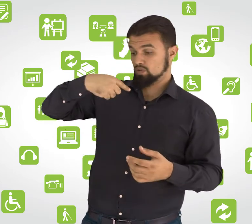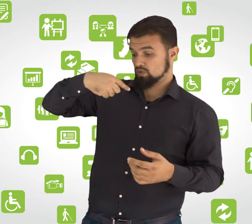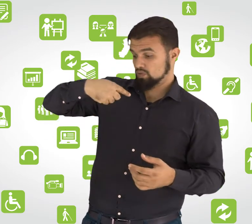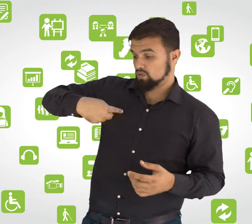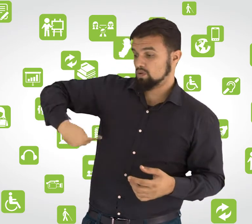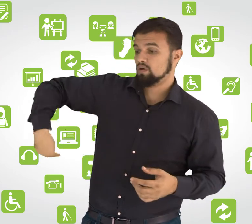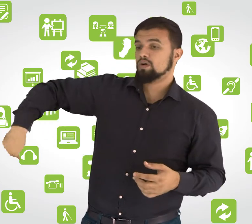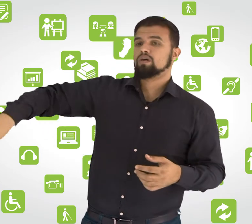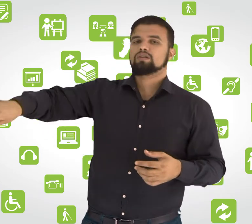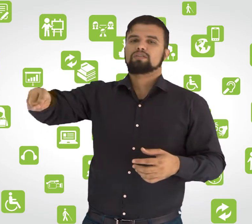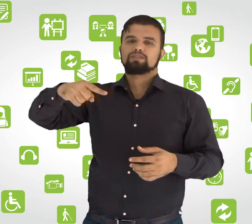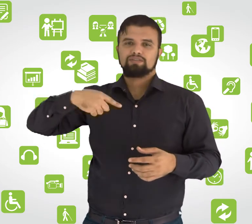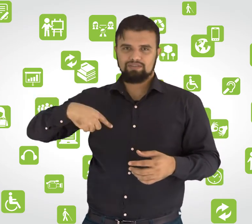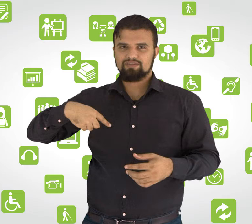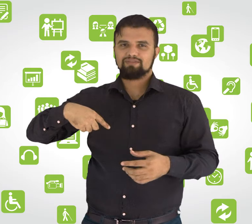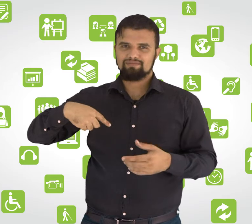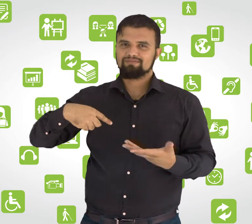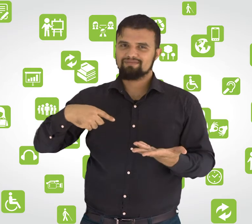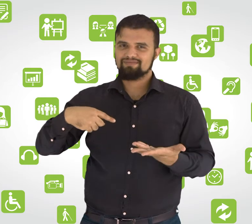Este aqui (nós "genérico").